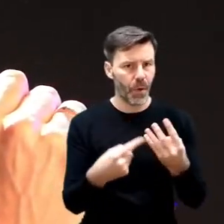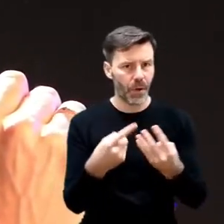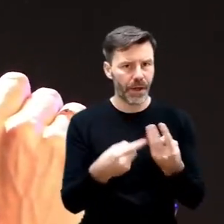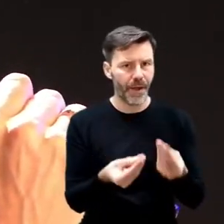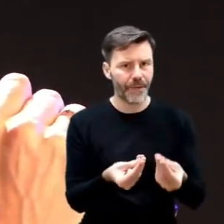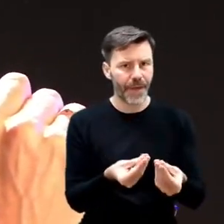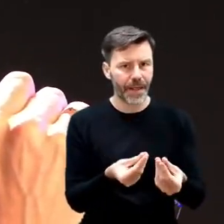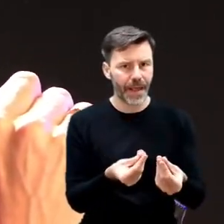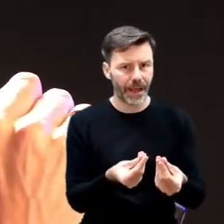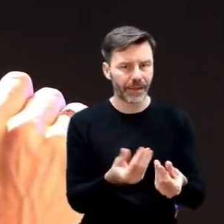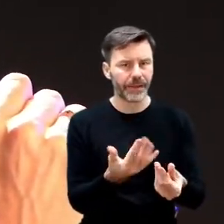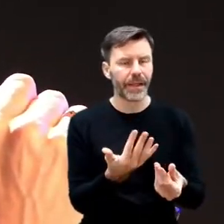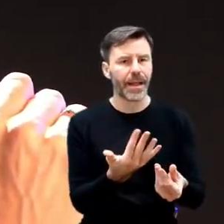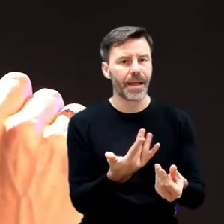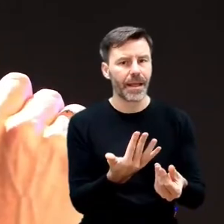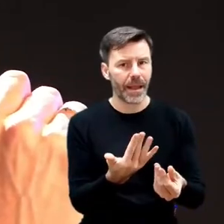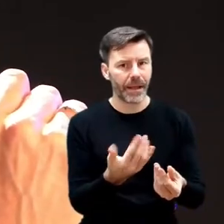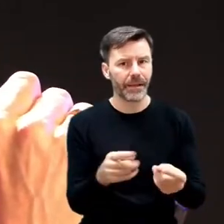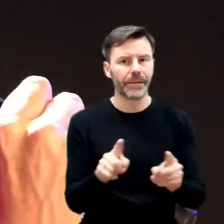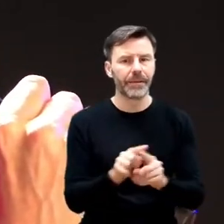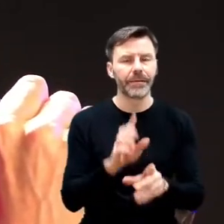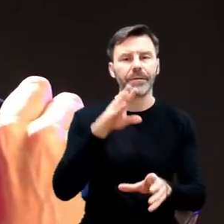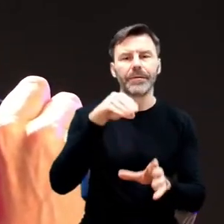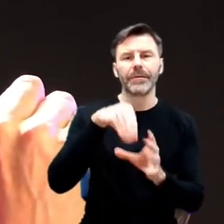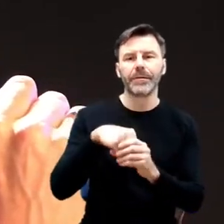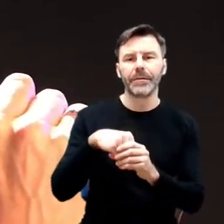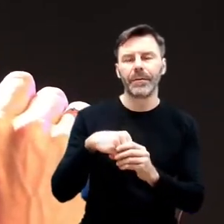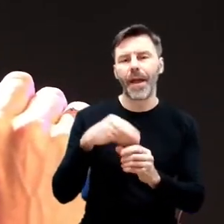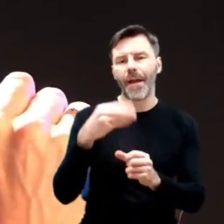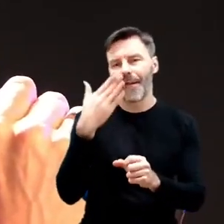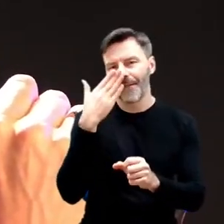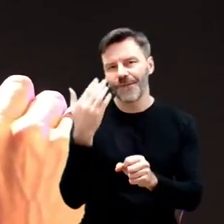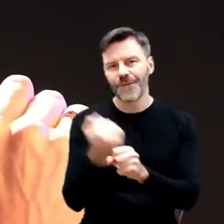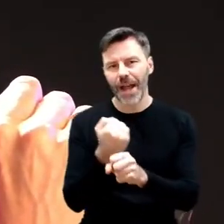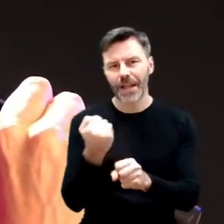inwestycji, śladu węglowego poziomu działu materiałów, które mogą być